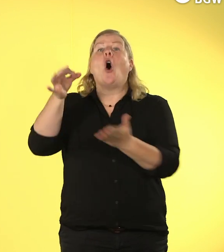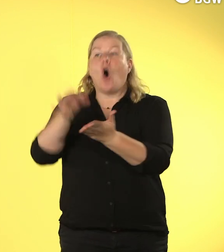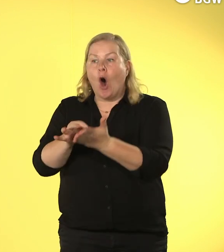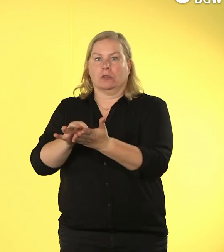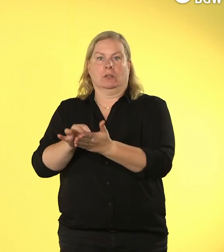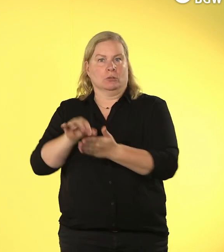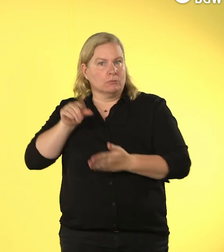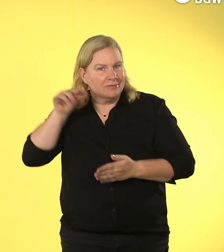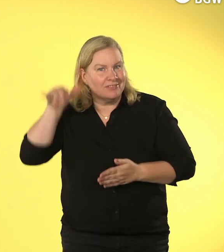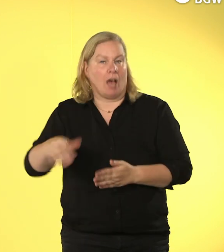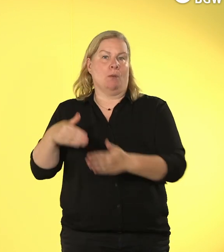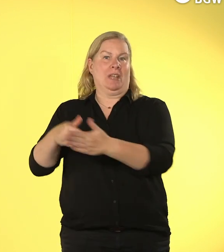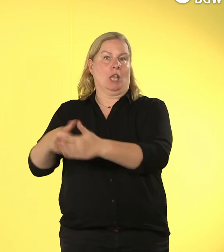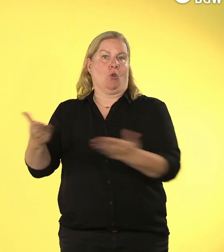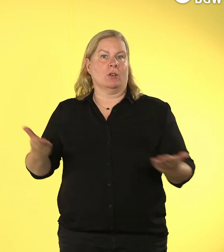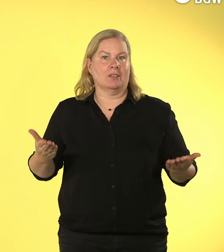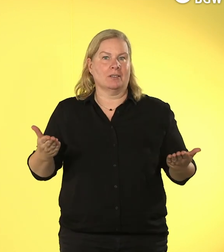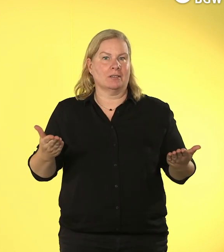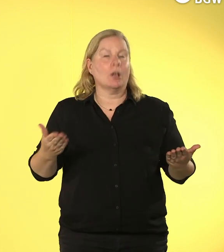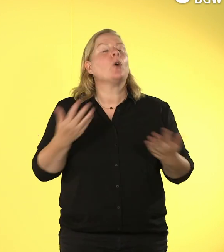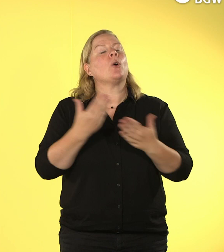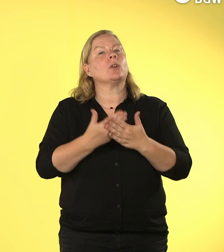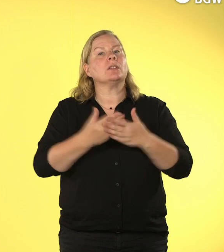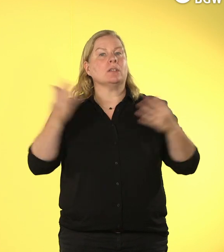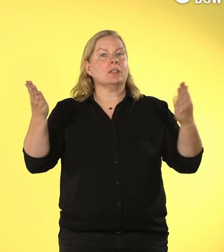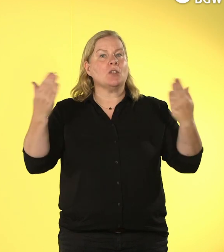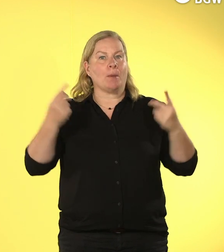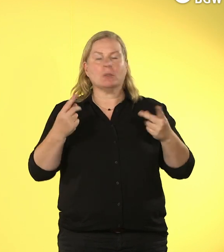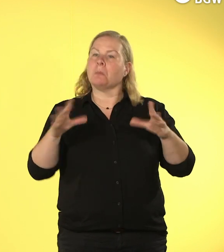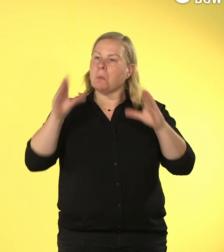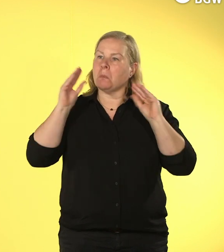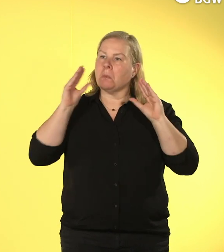In diesem Werbespot sieht man Menschen mit Behinderungen im Rollstuhl,